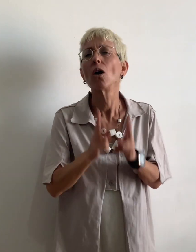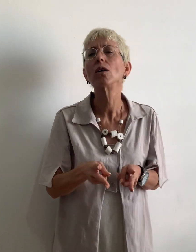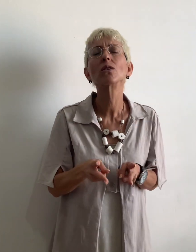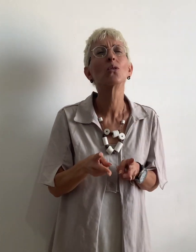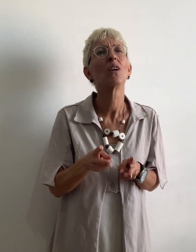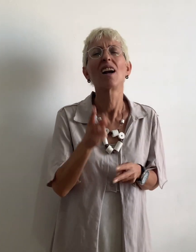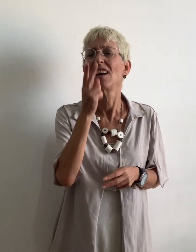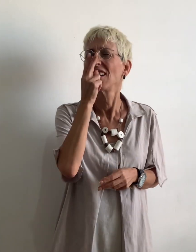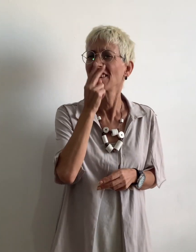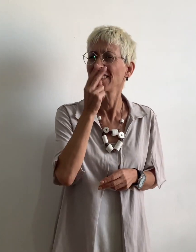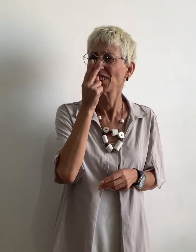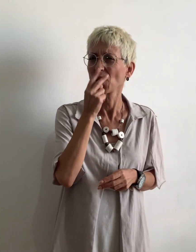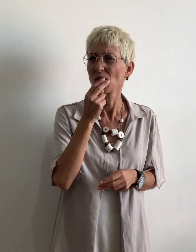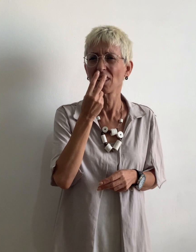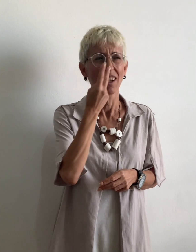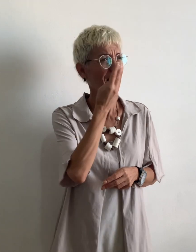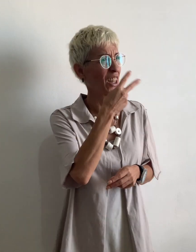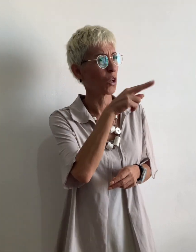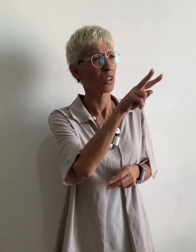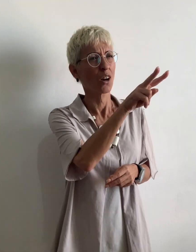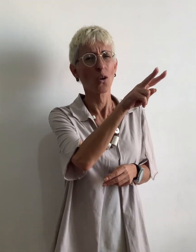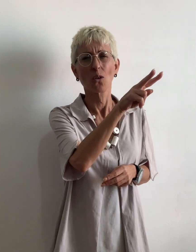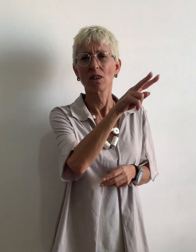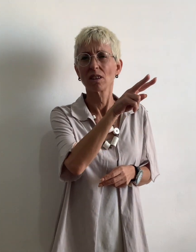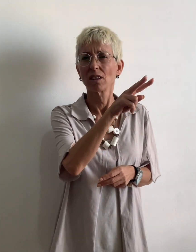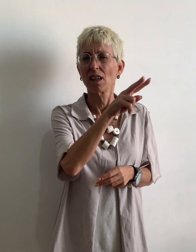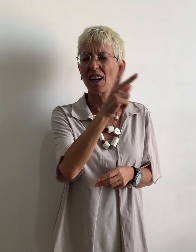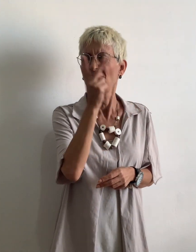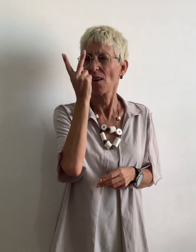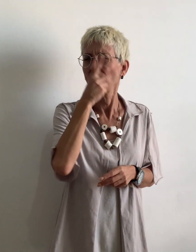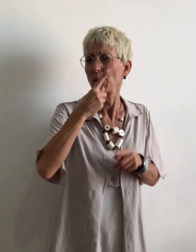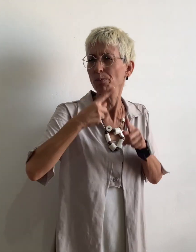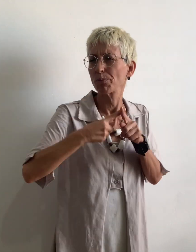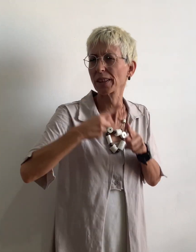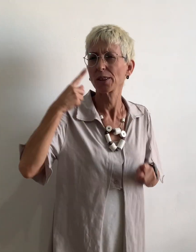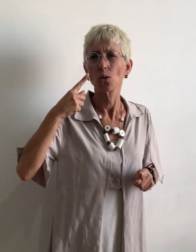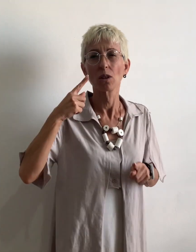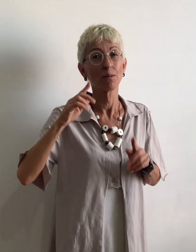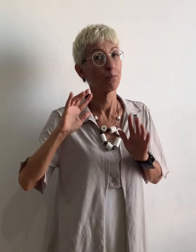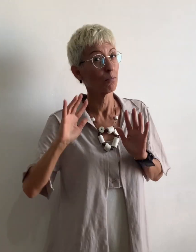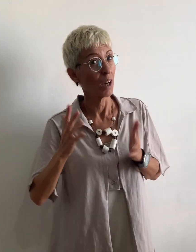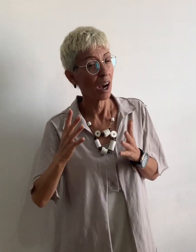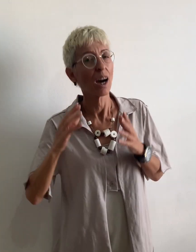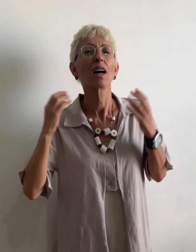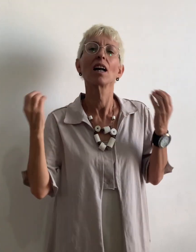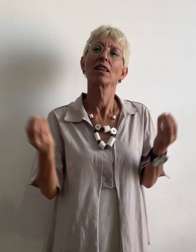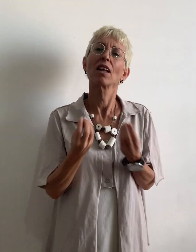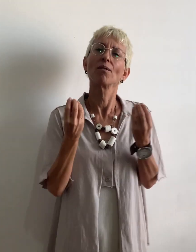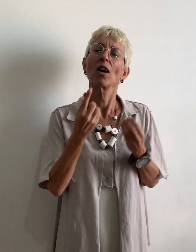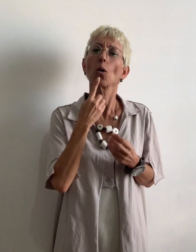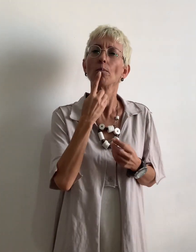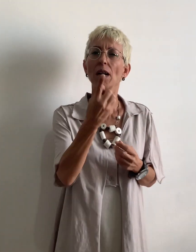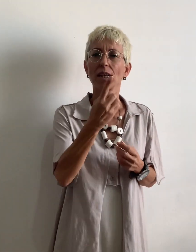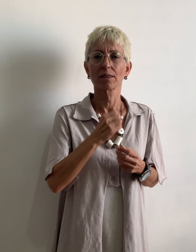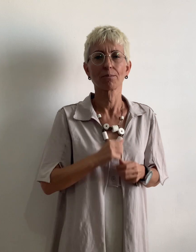יָכֹלְנוּ לְנָסוֹת לִרְאוֹת רָחוֹק לְהָבִין בְּדִיּוּק מָה כָּל דָּבָר אוֹמֵר